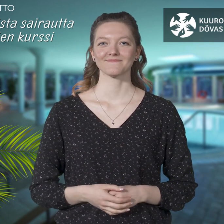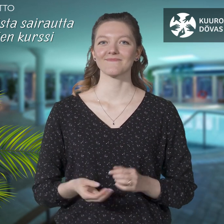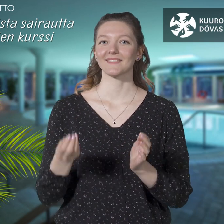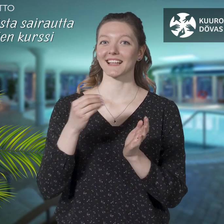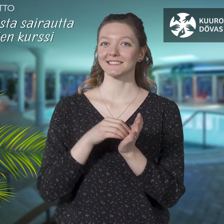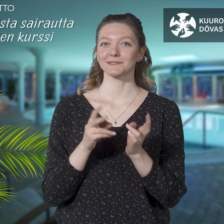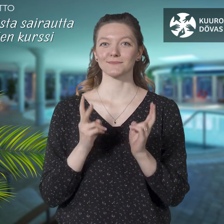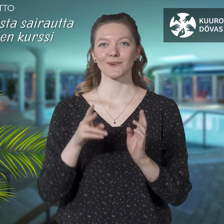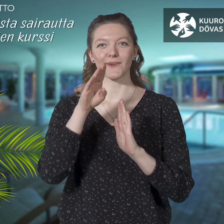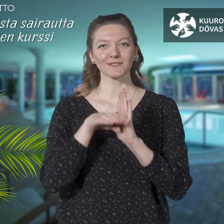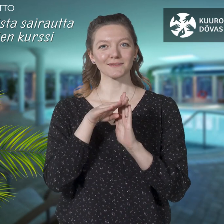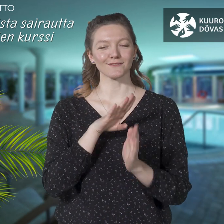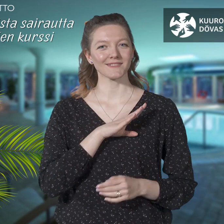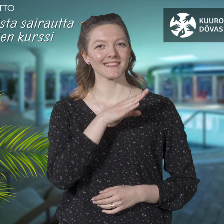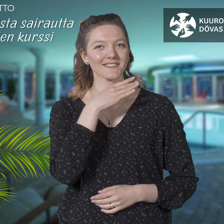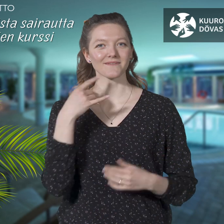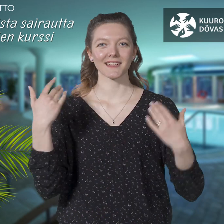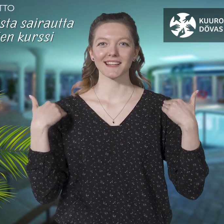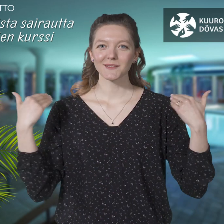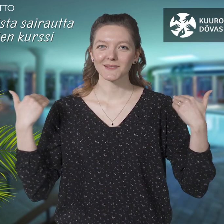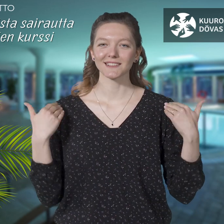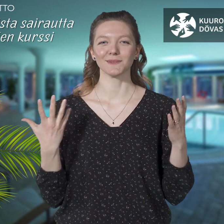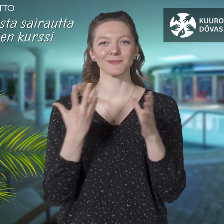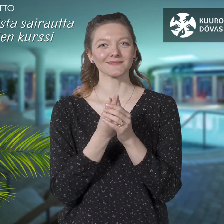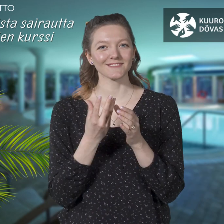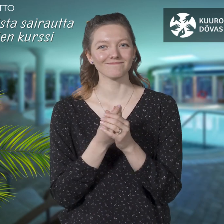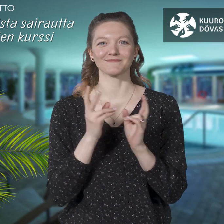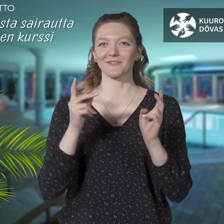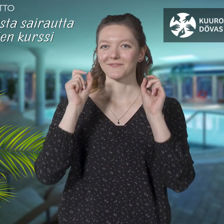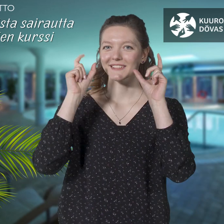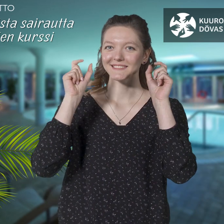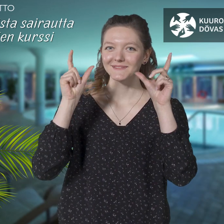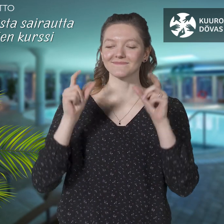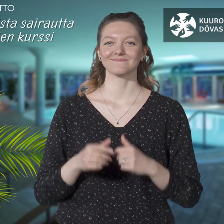Lisäksi ohjelmassa on kivaa liikuntaa, yhdessäoloa ja virkistäytymistä.